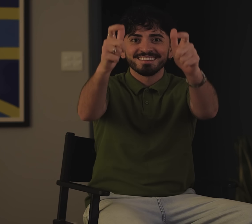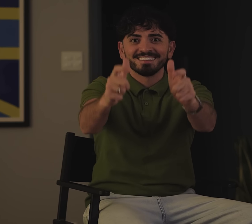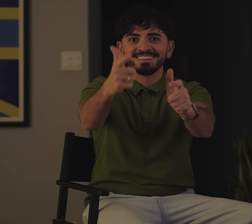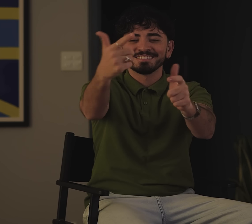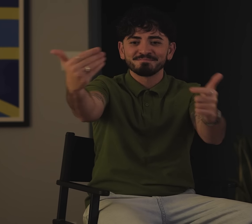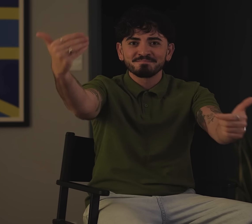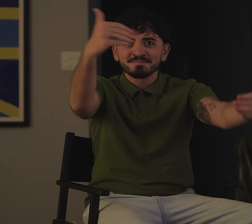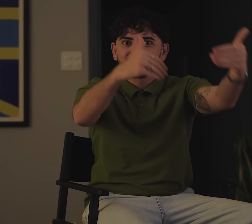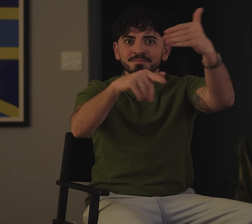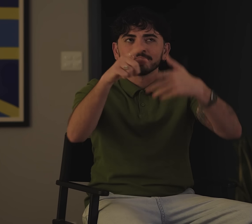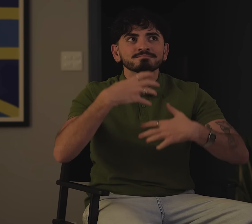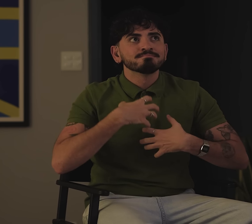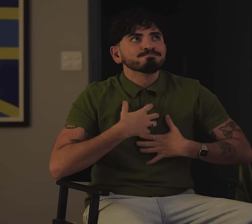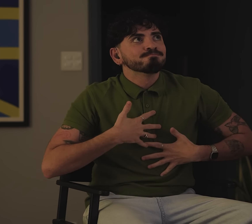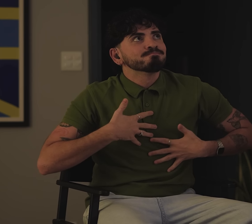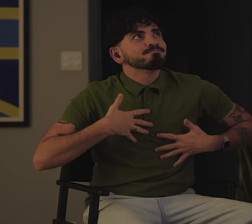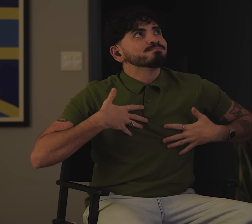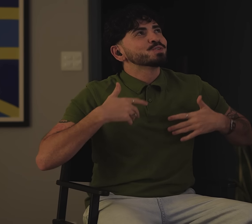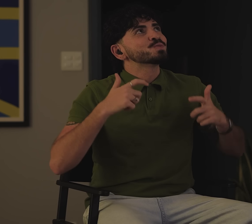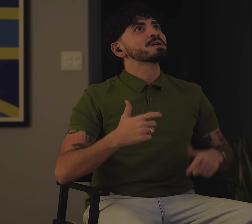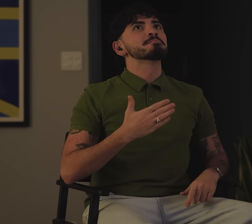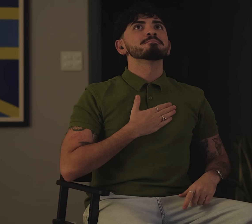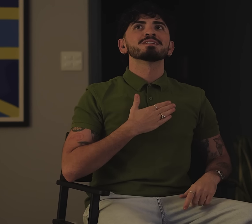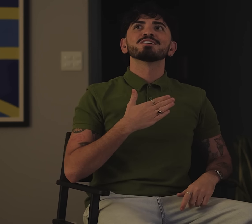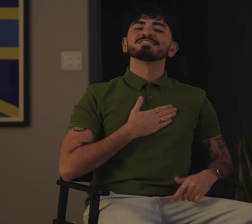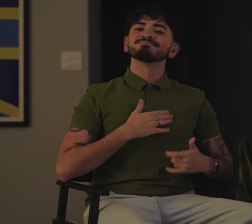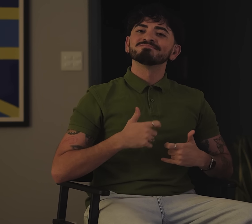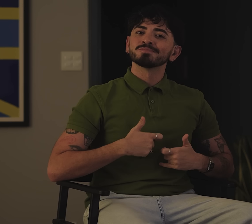Que vocês possam se sentir orgulhosos de serem pessoas surdas.